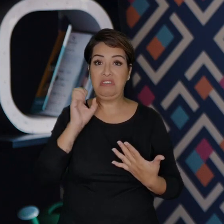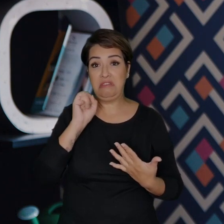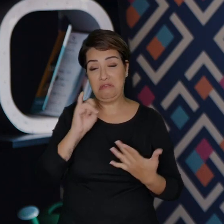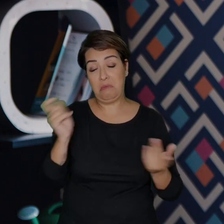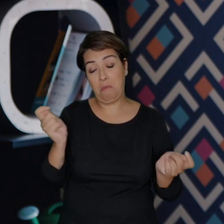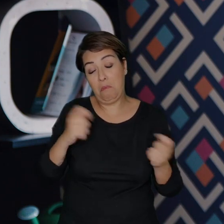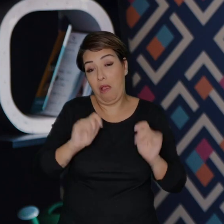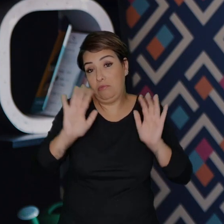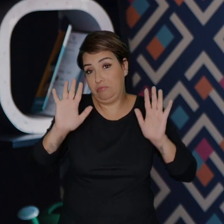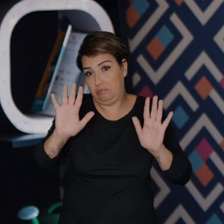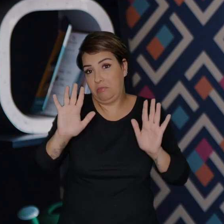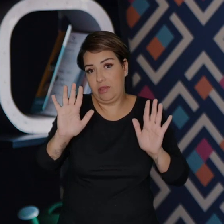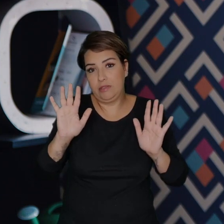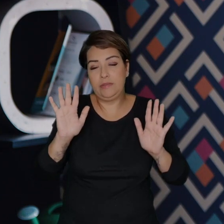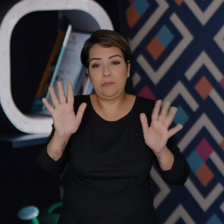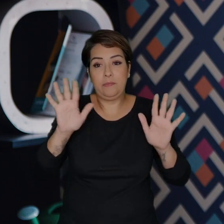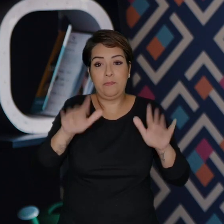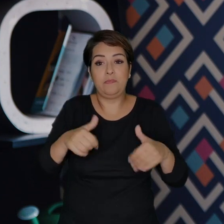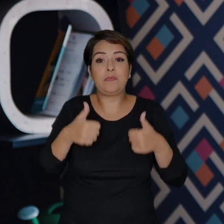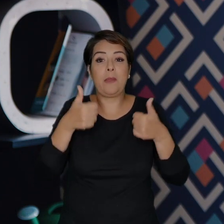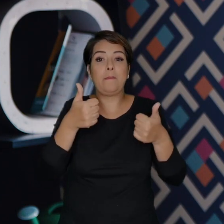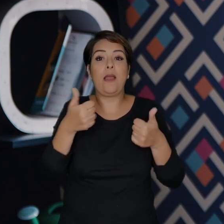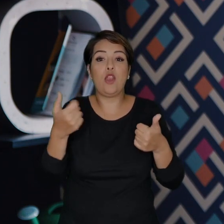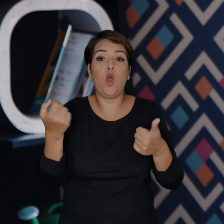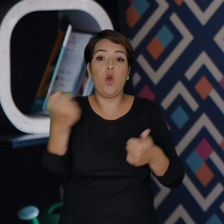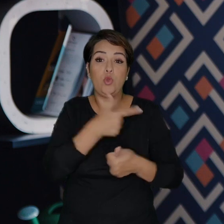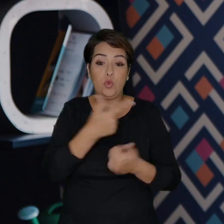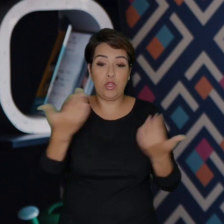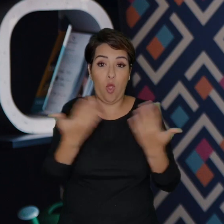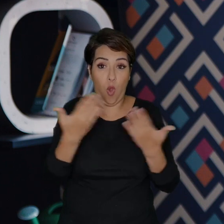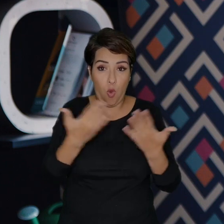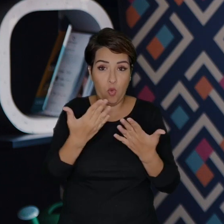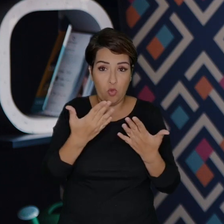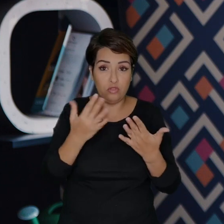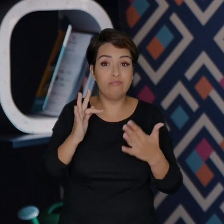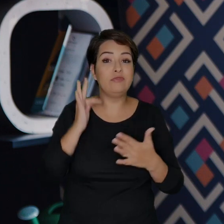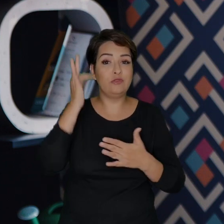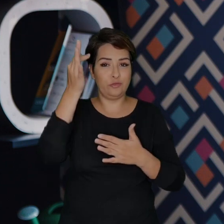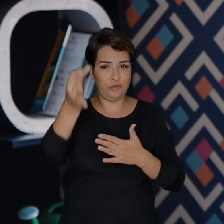não sei se é possível, mas melhor do que ele é hoje em dia